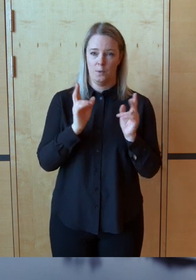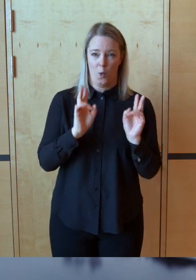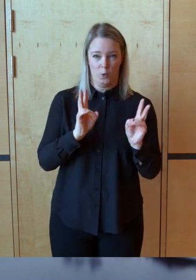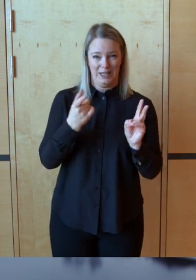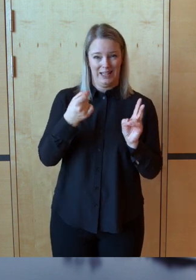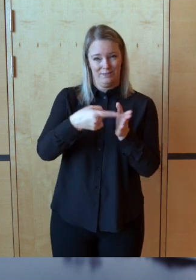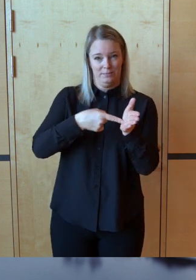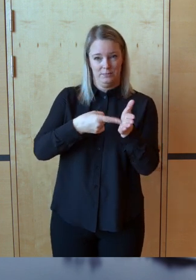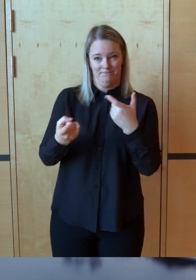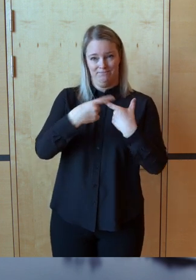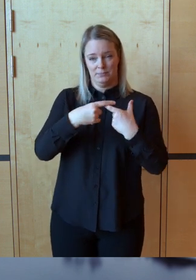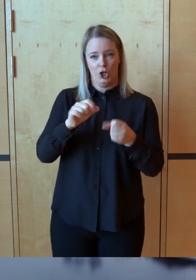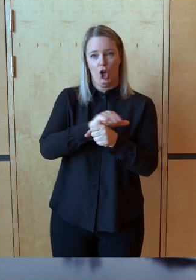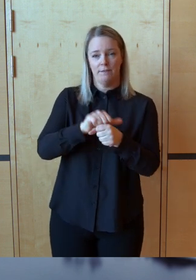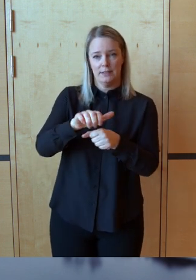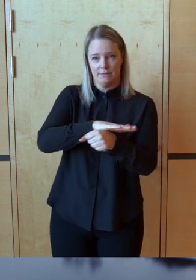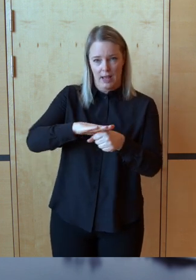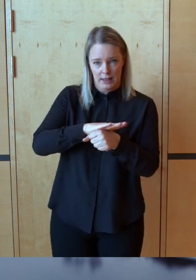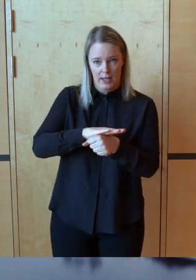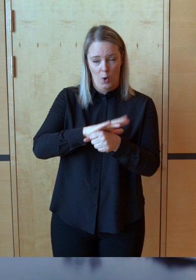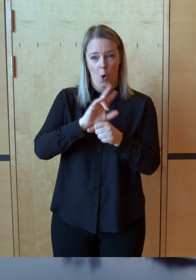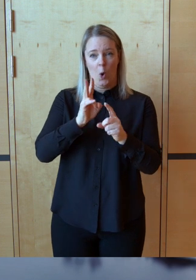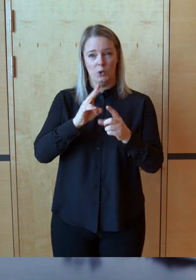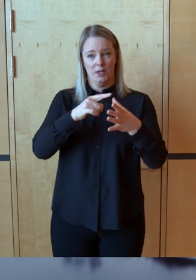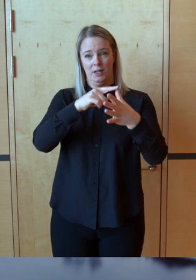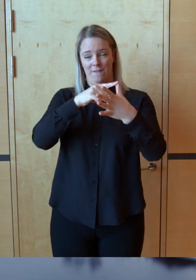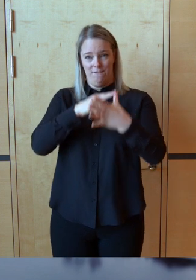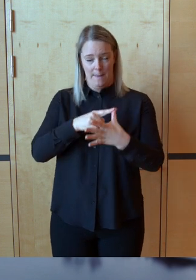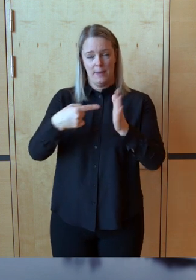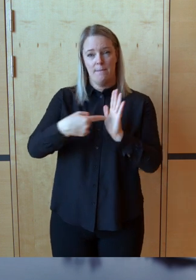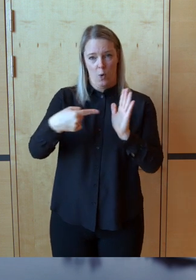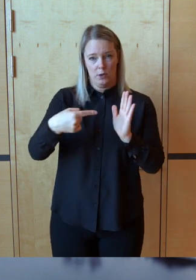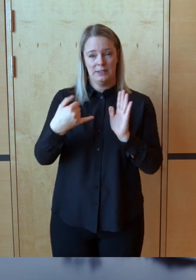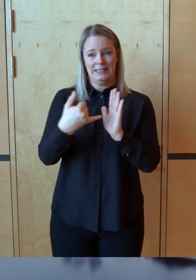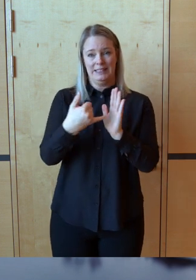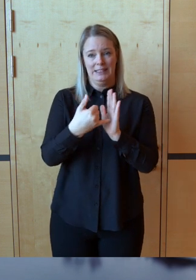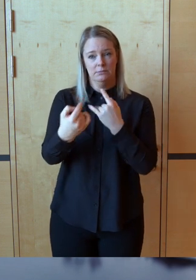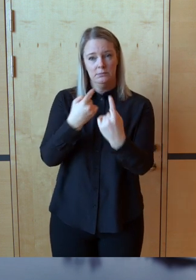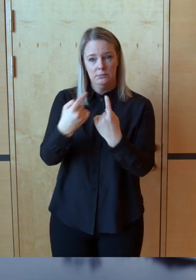Och med en femte punkt där man klart och tydligt säger att man i dialog och samråd